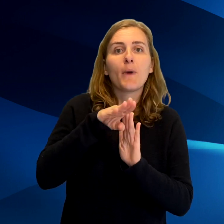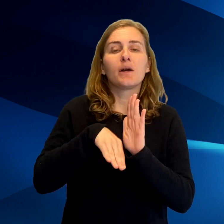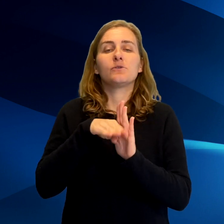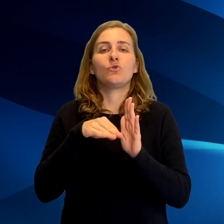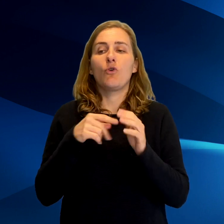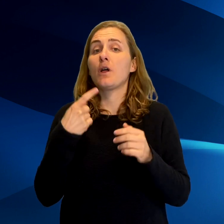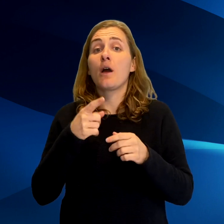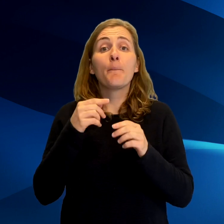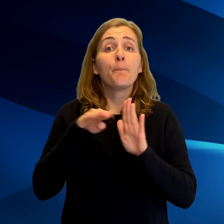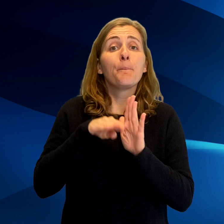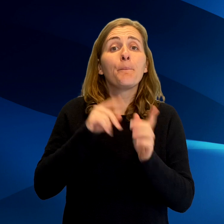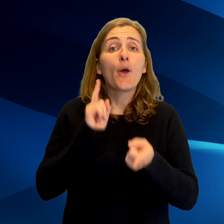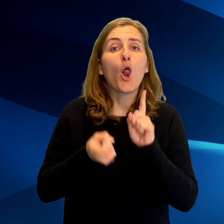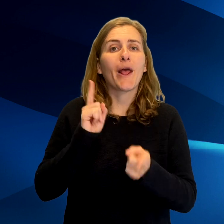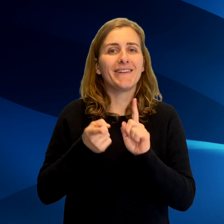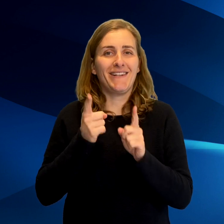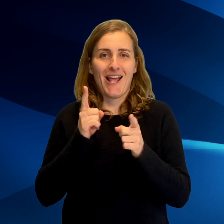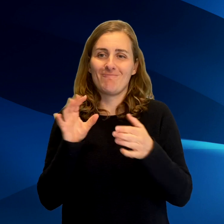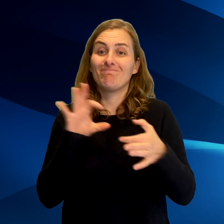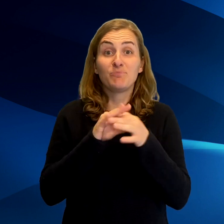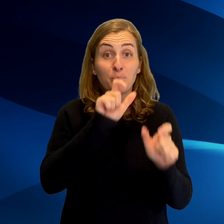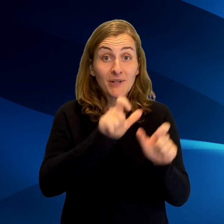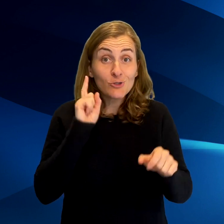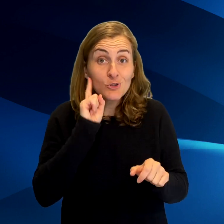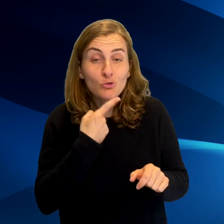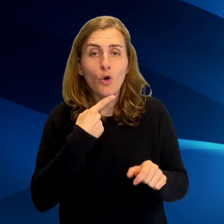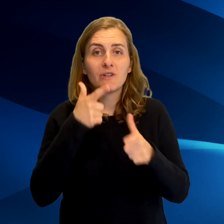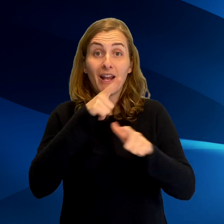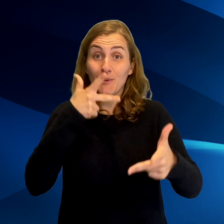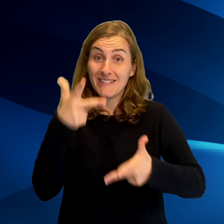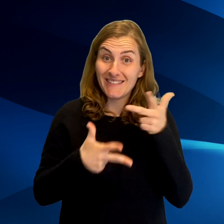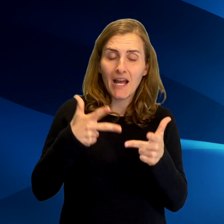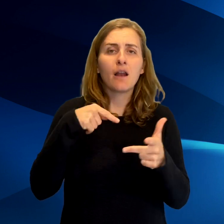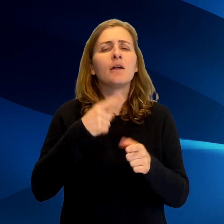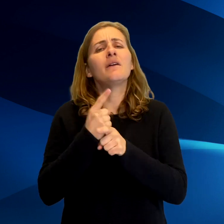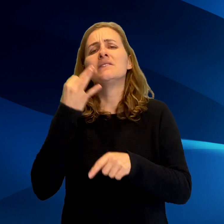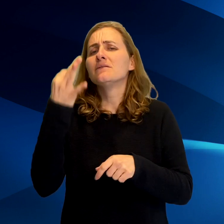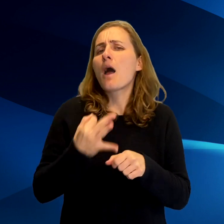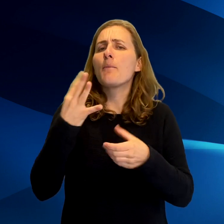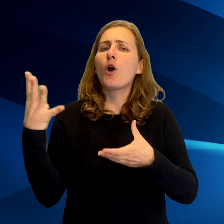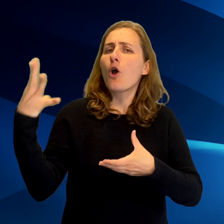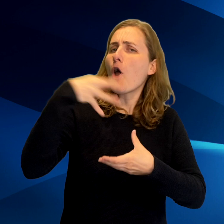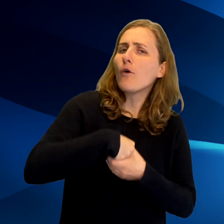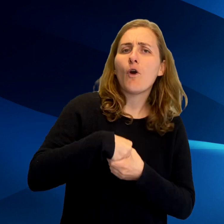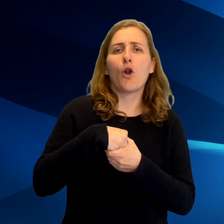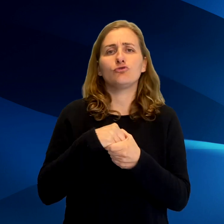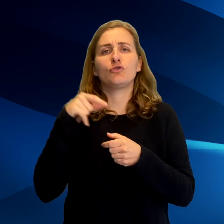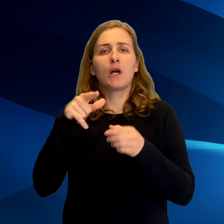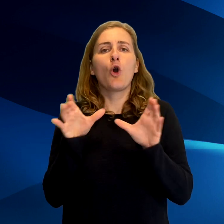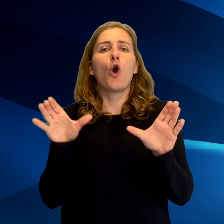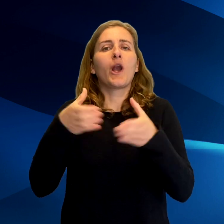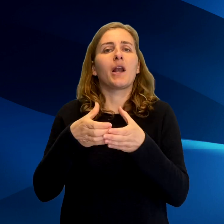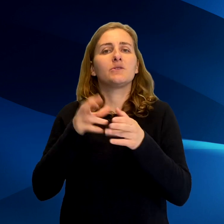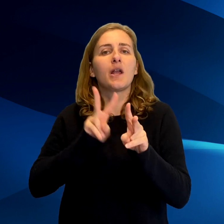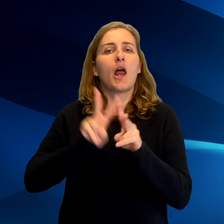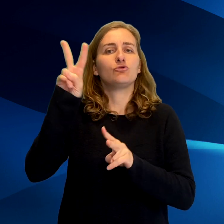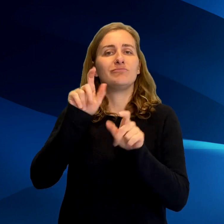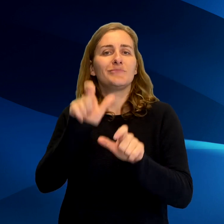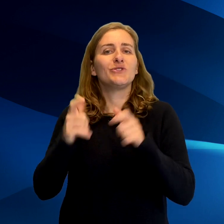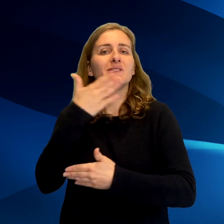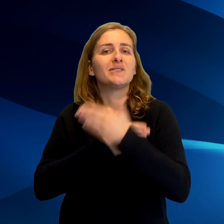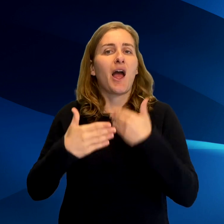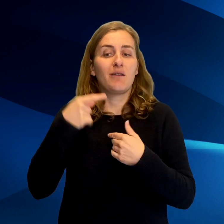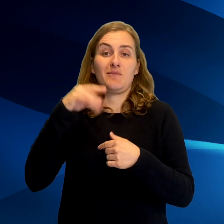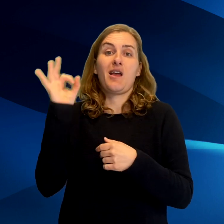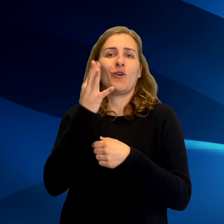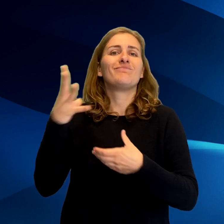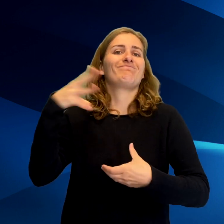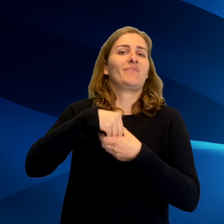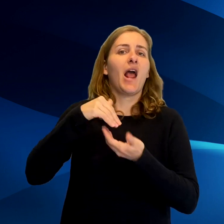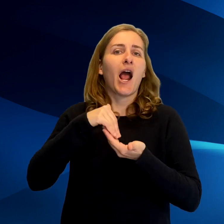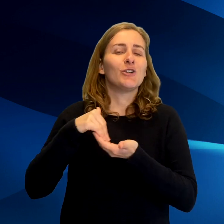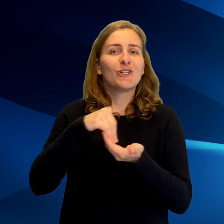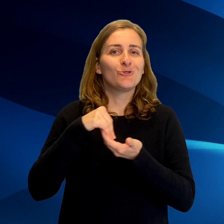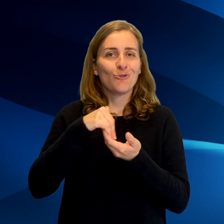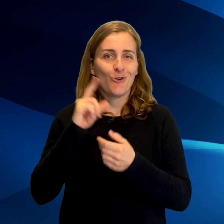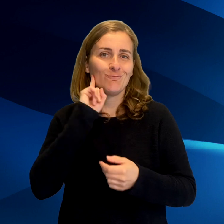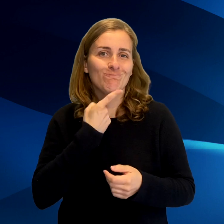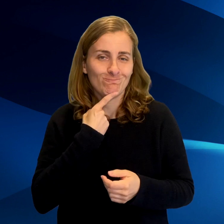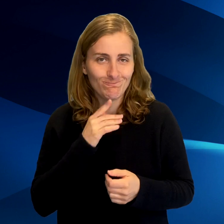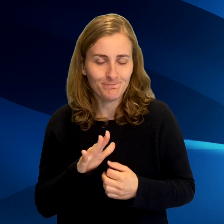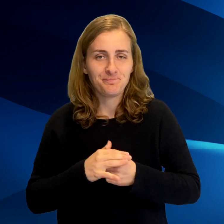in ogni legislazione, nei programmi e le politiche che interessano le persone sorde e le lingue dei segni nazionali.